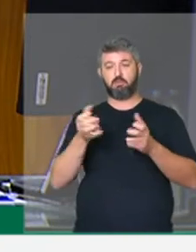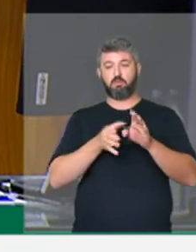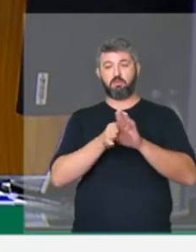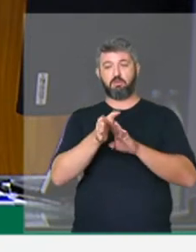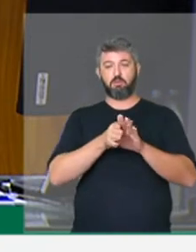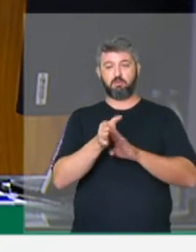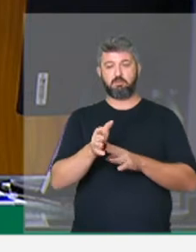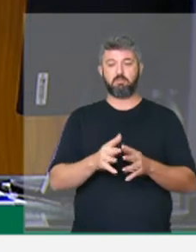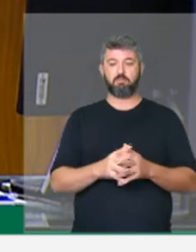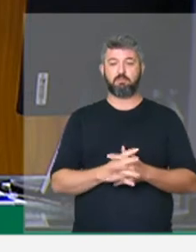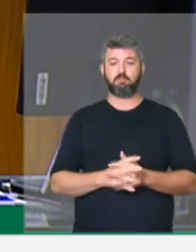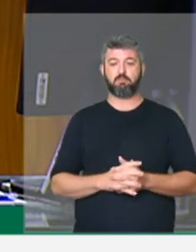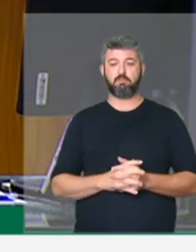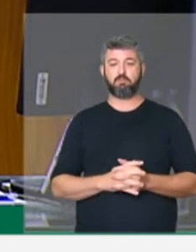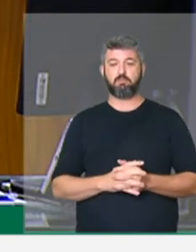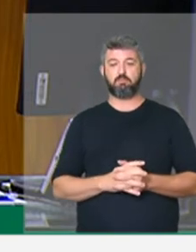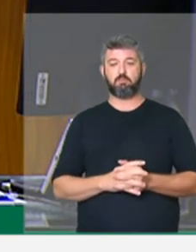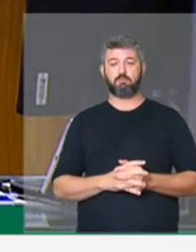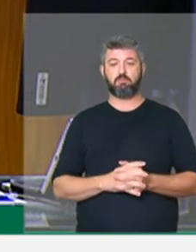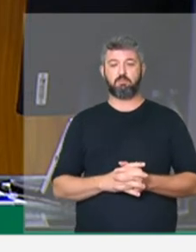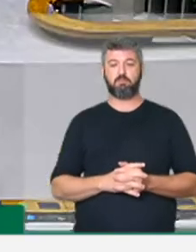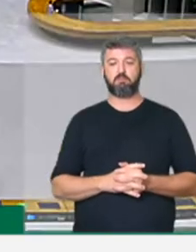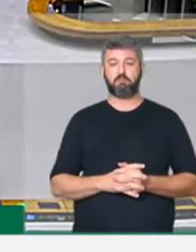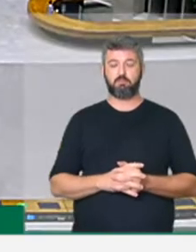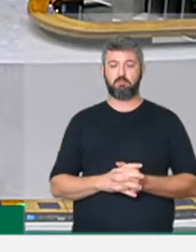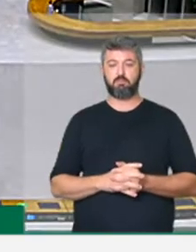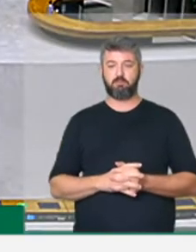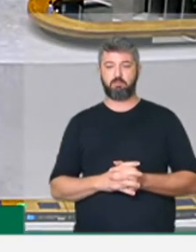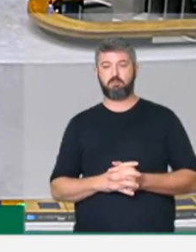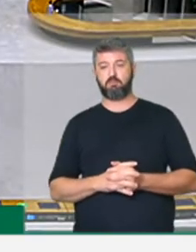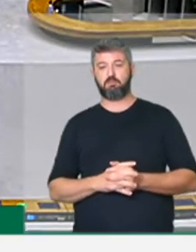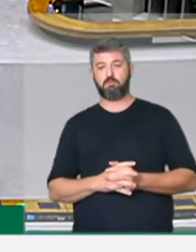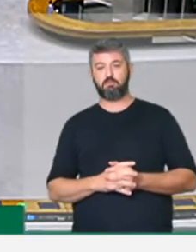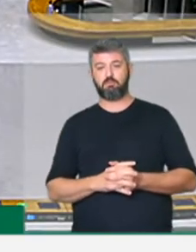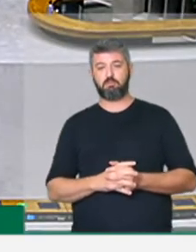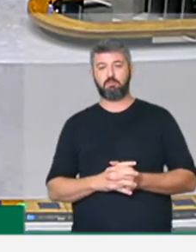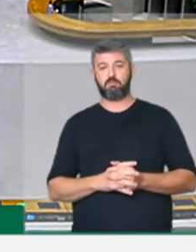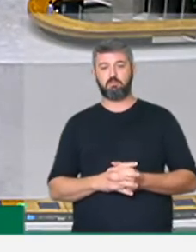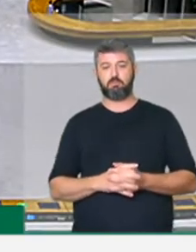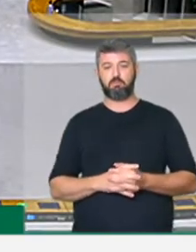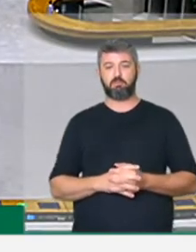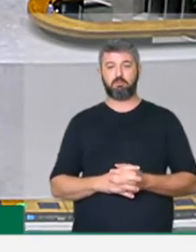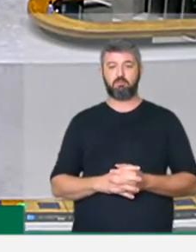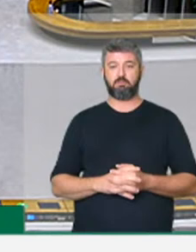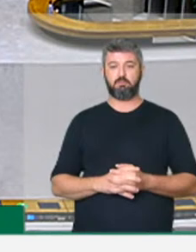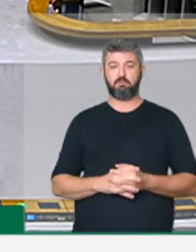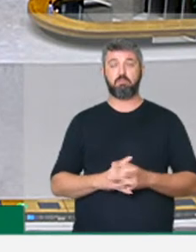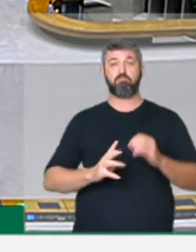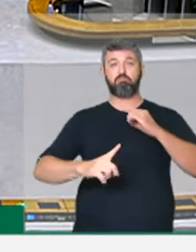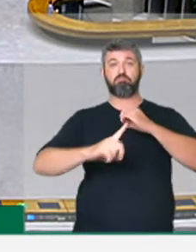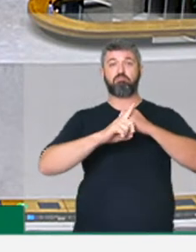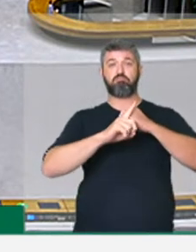PRESIDENTE... SENHOR PRESIDENTE... PSL MUDA PARA SIM. -- [PRESIDENTE]: PSL É SIM OU NÃO? -- [DEPUTADA]: PSL MUDA